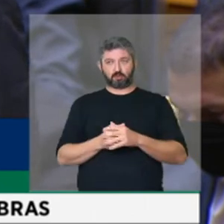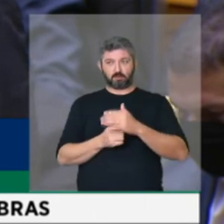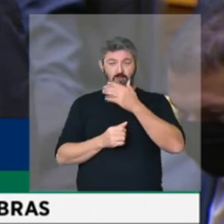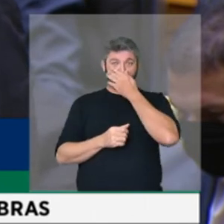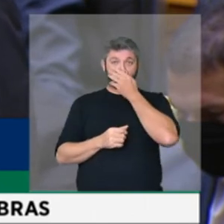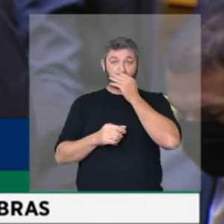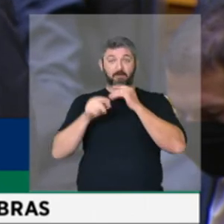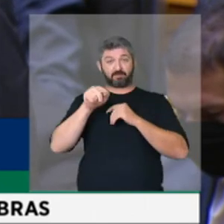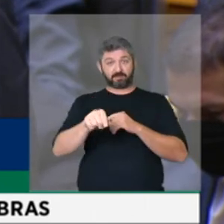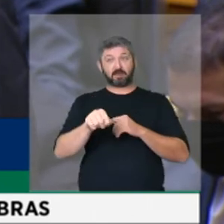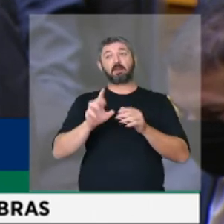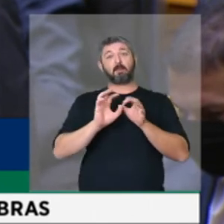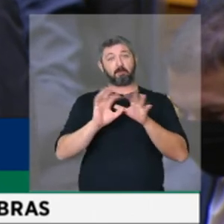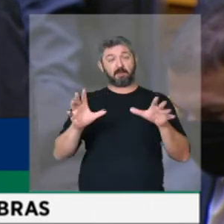SOCIEDADE. ESTA